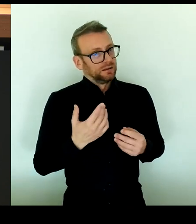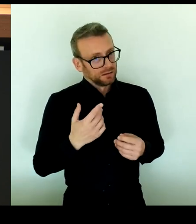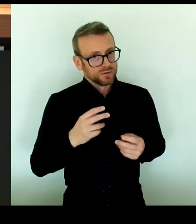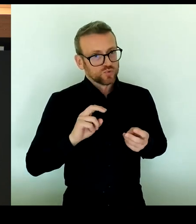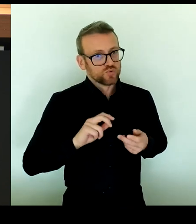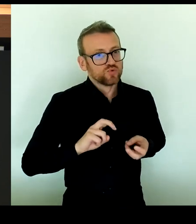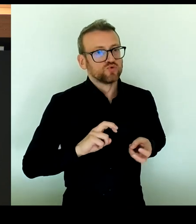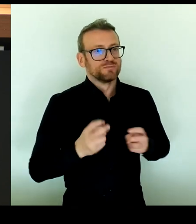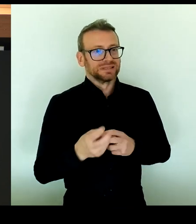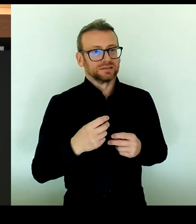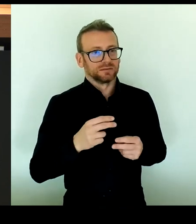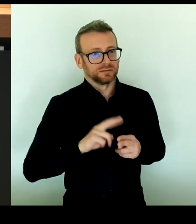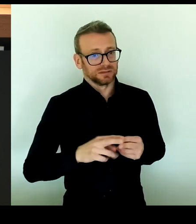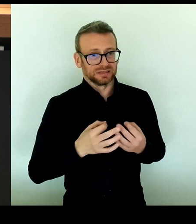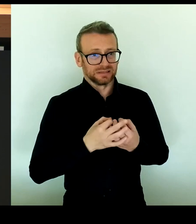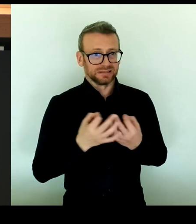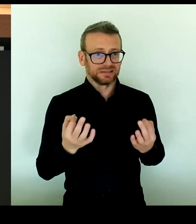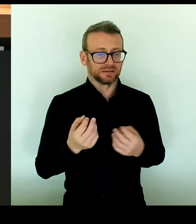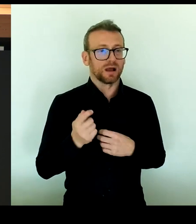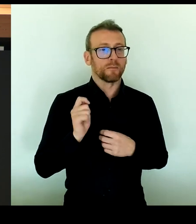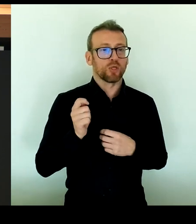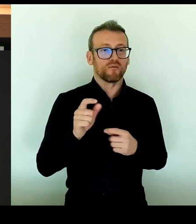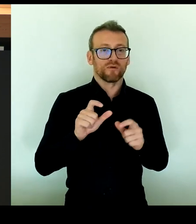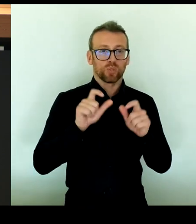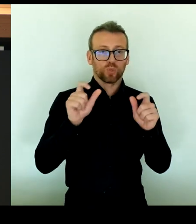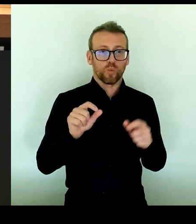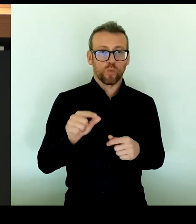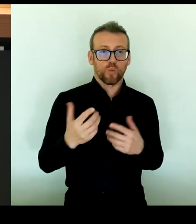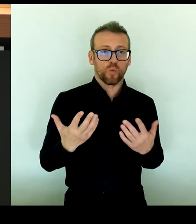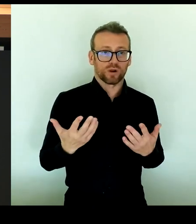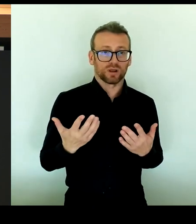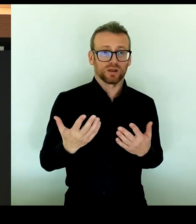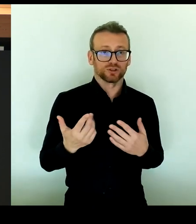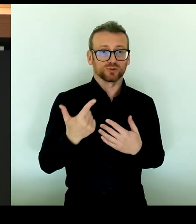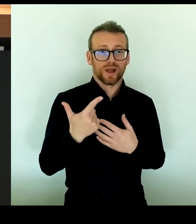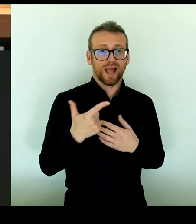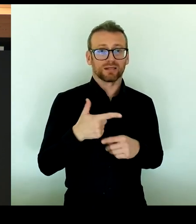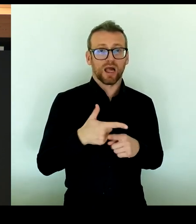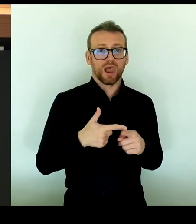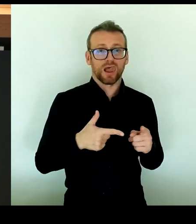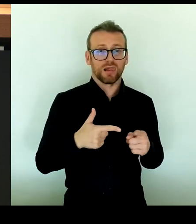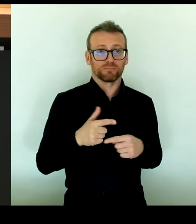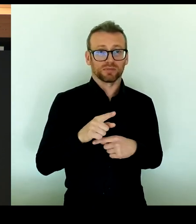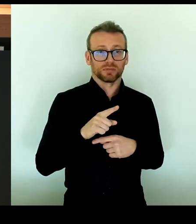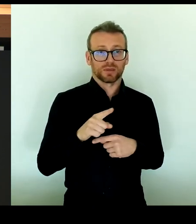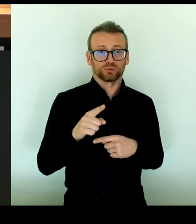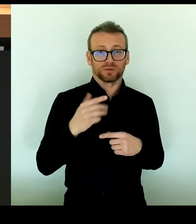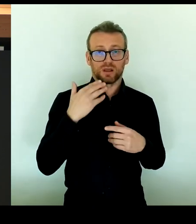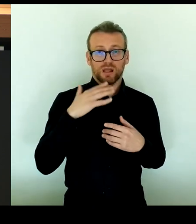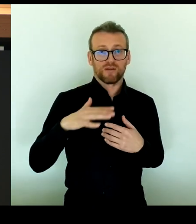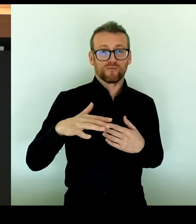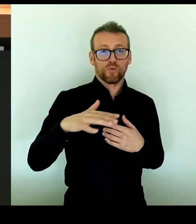Und die Konsequenzen sehen wir heute: Keine Verkehrslösung Die Menschen stehen im Stau, selbst wenn sie mit dem Fahrrad zum S Bahnhof fahren wollen